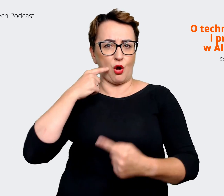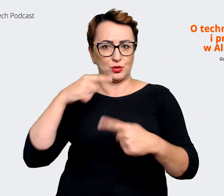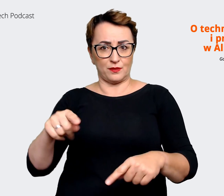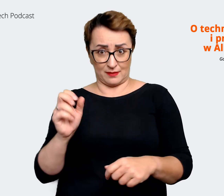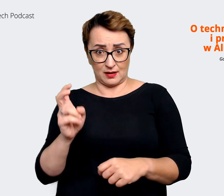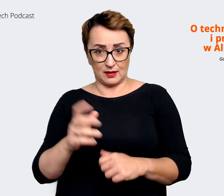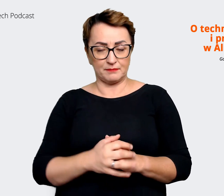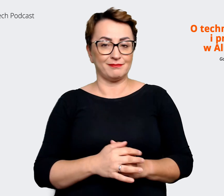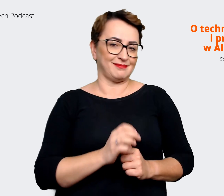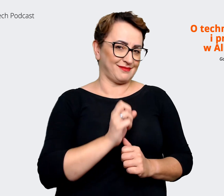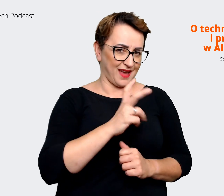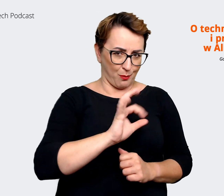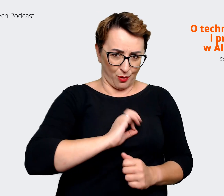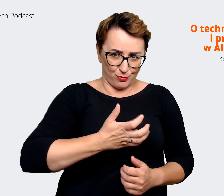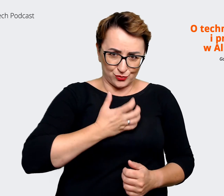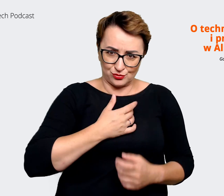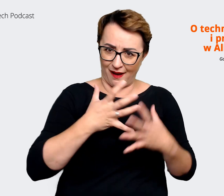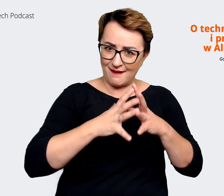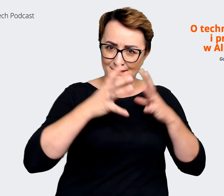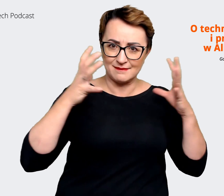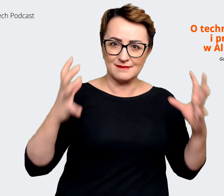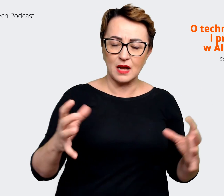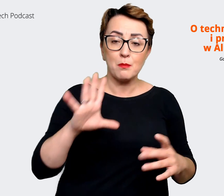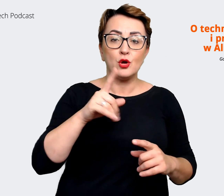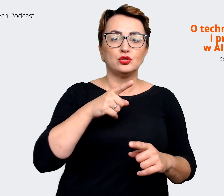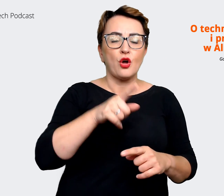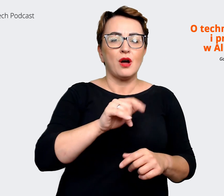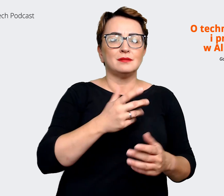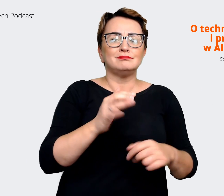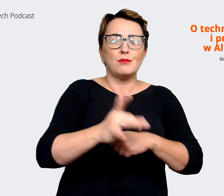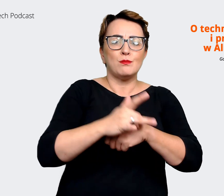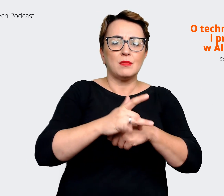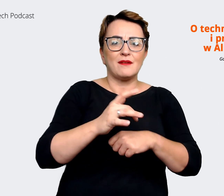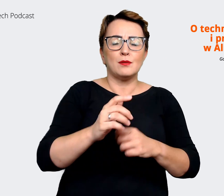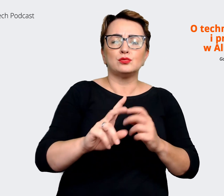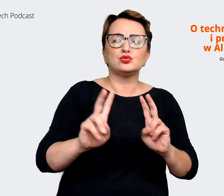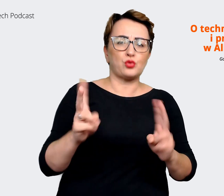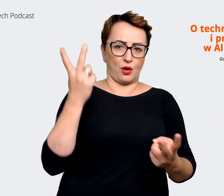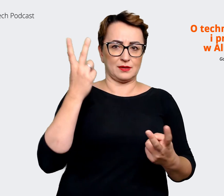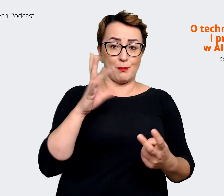jest duże. I ono właśnie w dużej mierze pewnie wychodzi z tego, że w mniejszej organizacji,